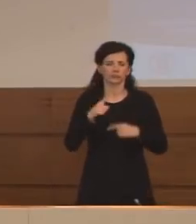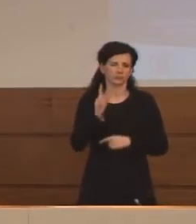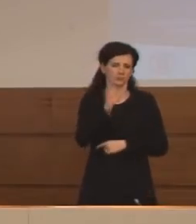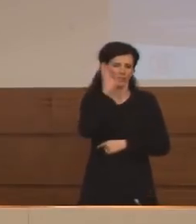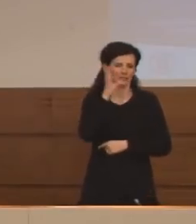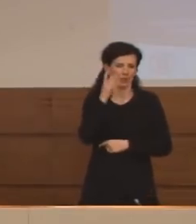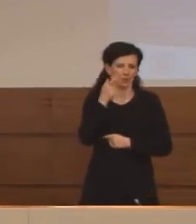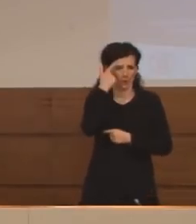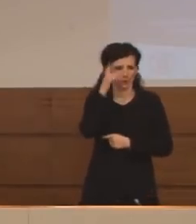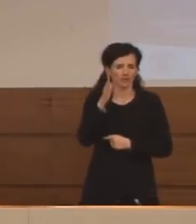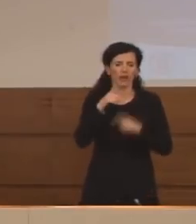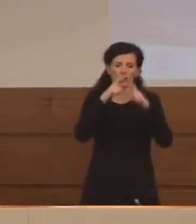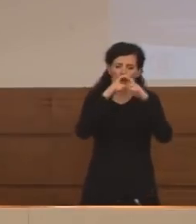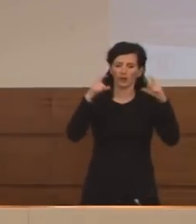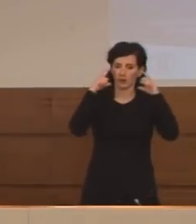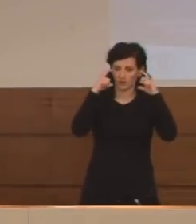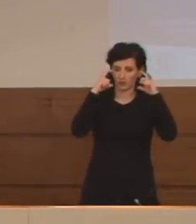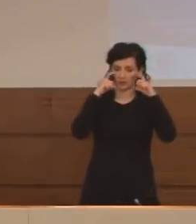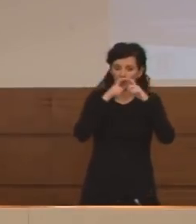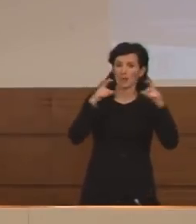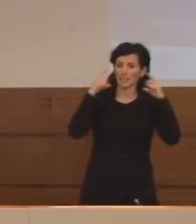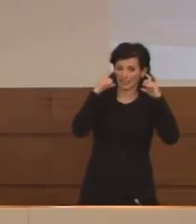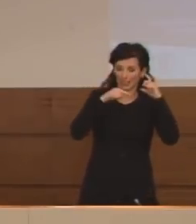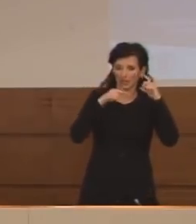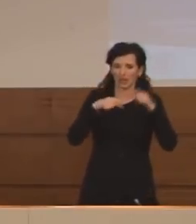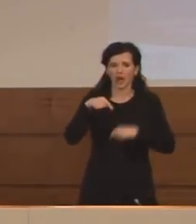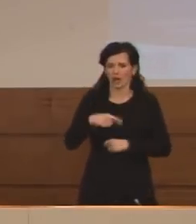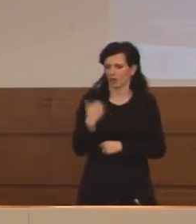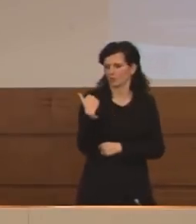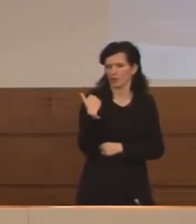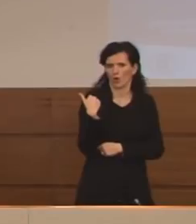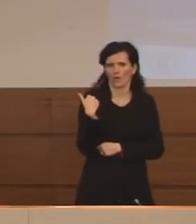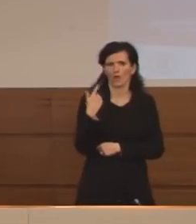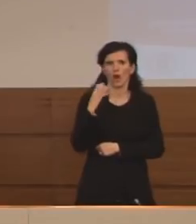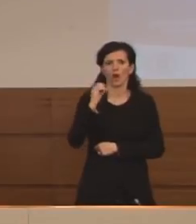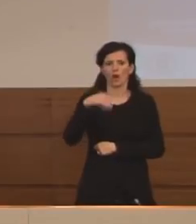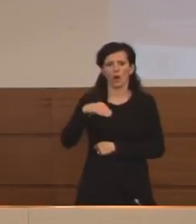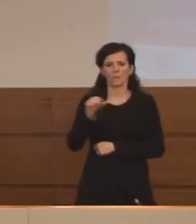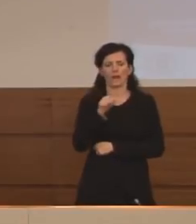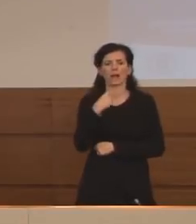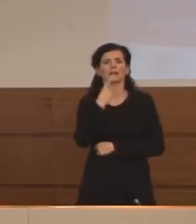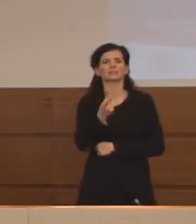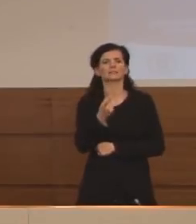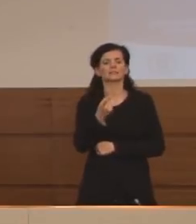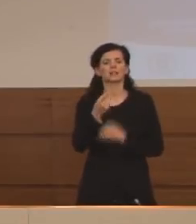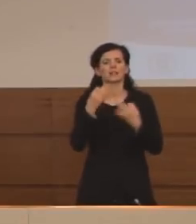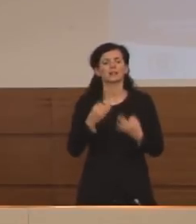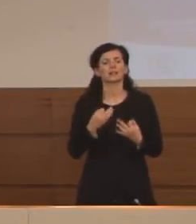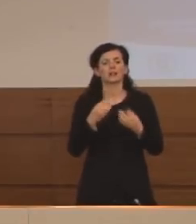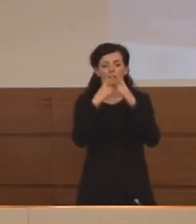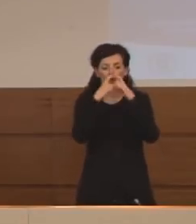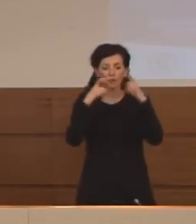L'OMS ha ribadito anche oggi, poche ore fa, che l'utilizzo delle mascherine per chi è sano,